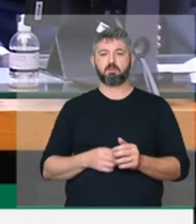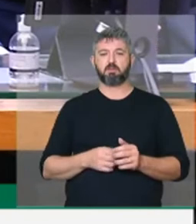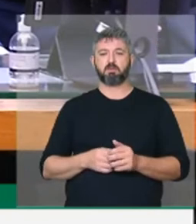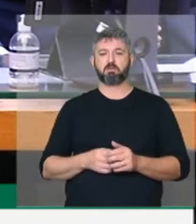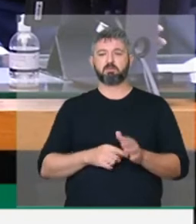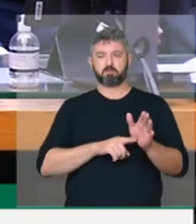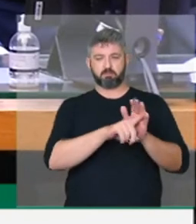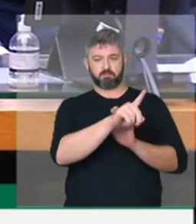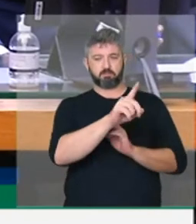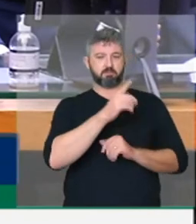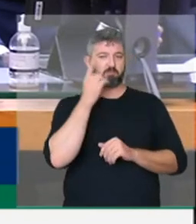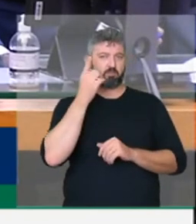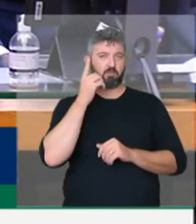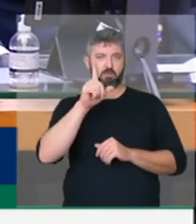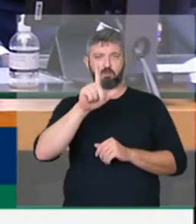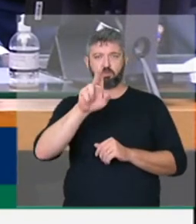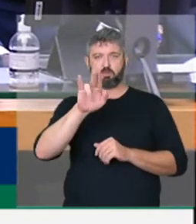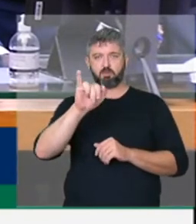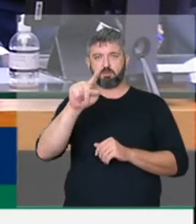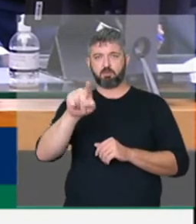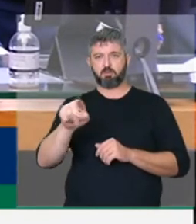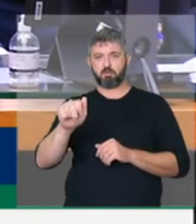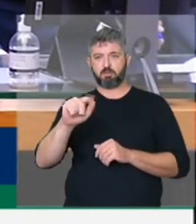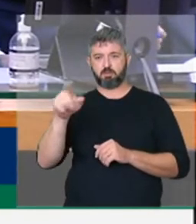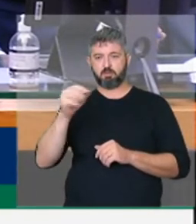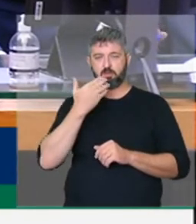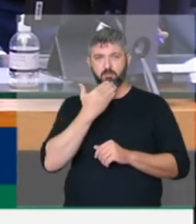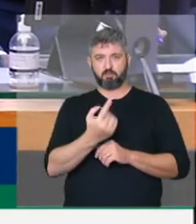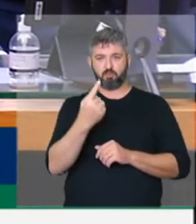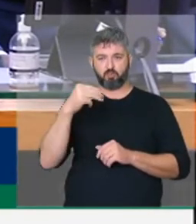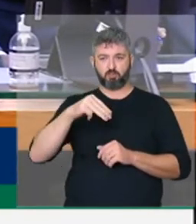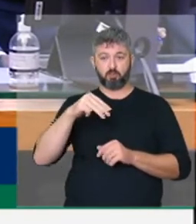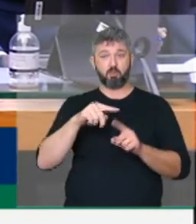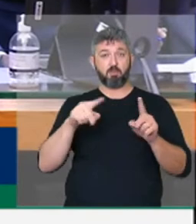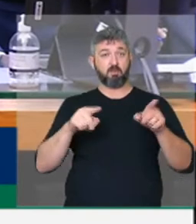MINUTO, V.EXA. CONTUDO O DEPUTADO LUISÃO, V.EXA. ACABOU DE PEDIR UM MINUTO E V.EXA. ESTÁ ESCRITO COMO LÍ